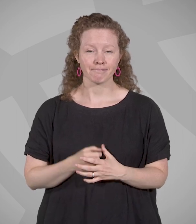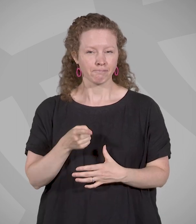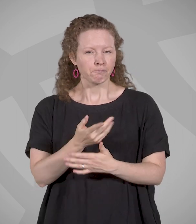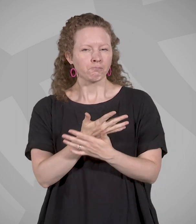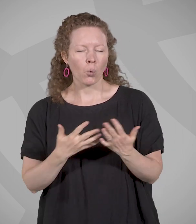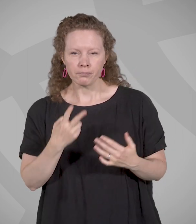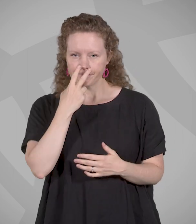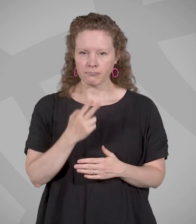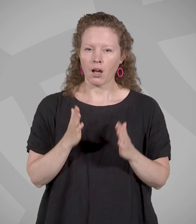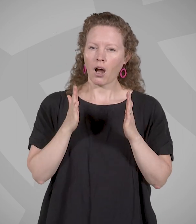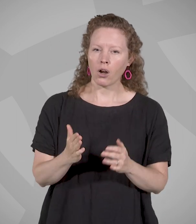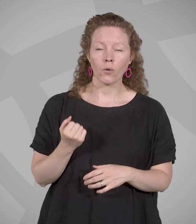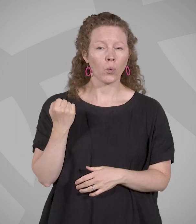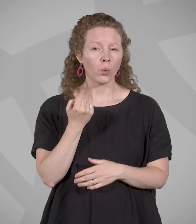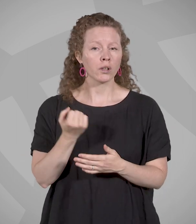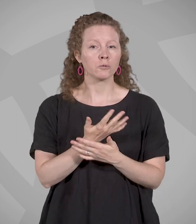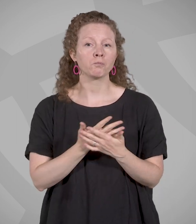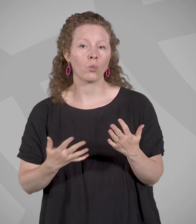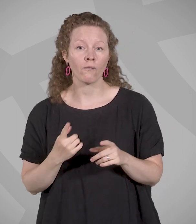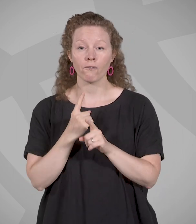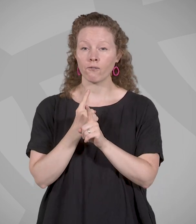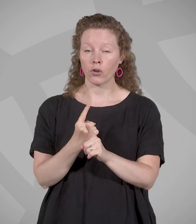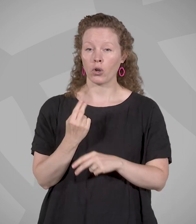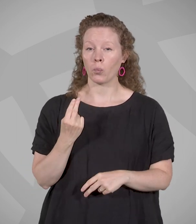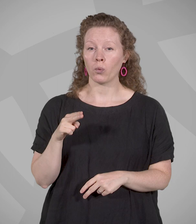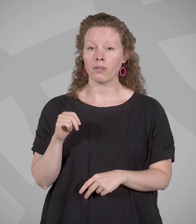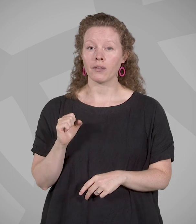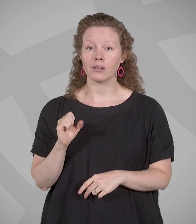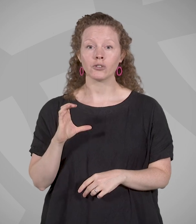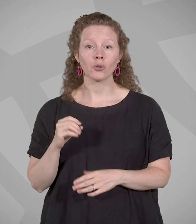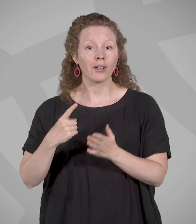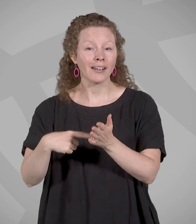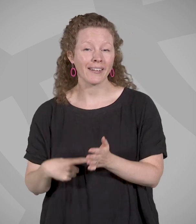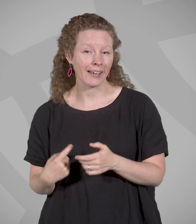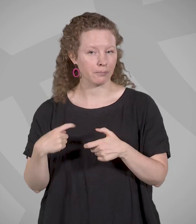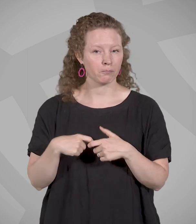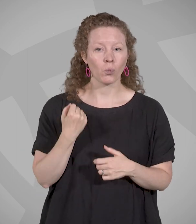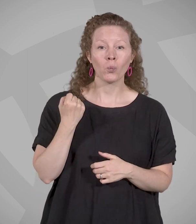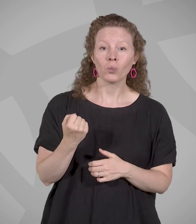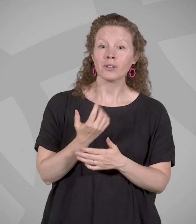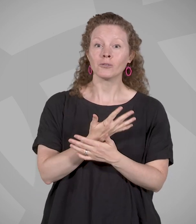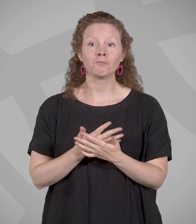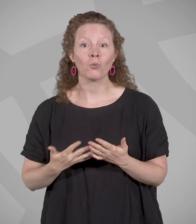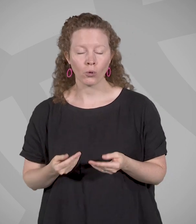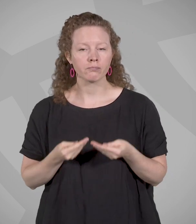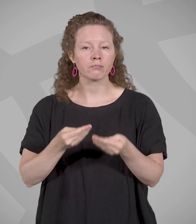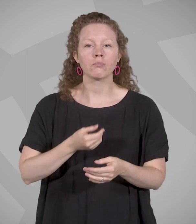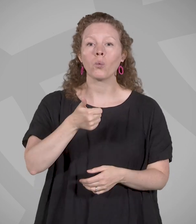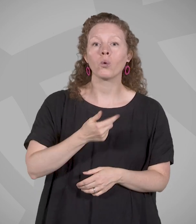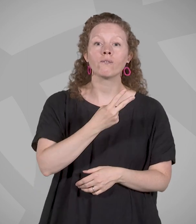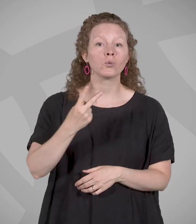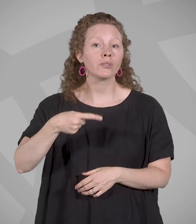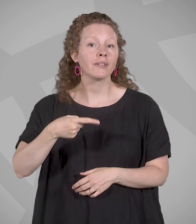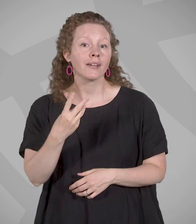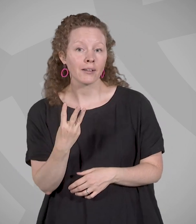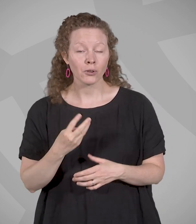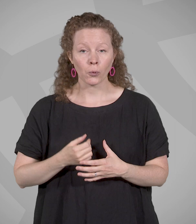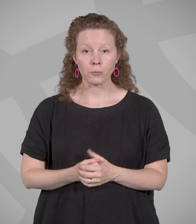Vuonna 2013 kieli todettiin vakavasti uhanalaiseksi Unescon uhanalaisten kielten kriteerien mukaan.